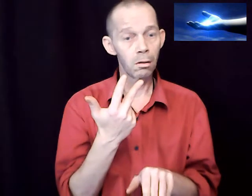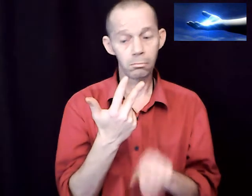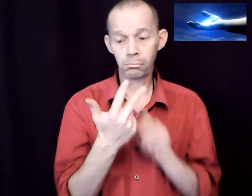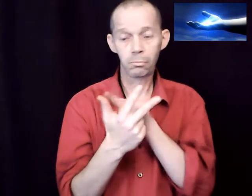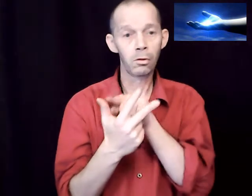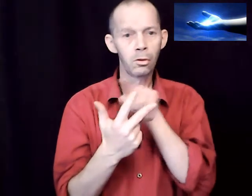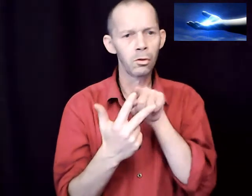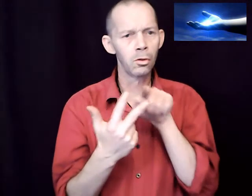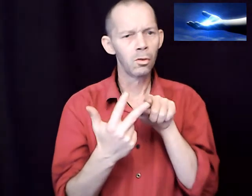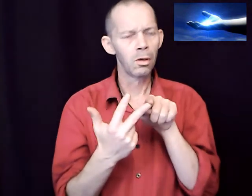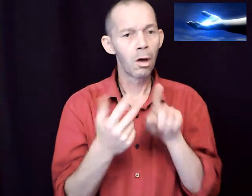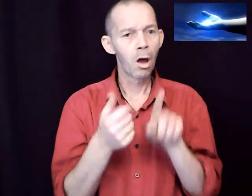On peut trouver trois anges :